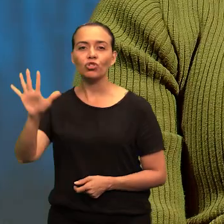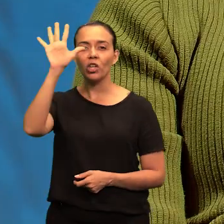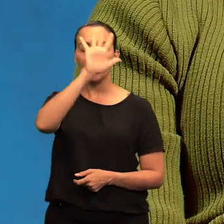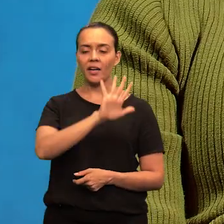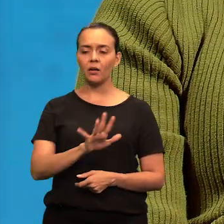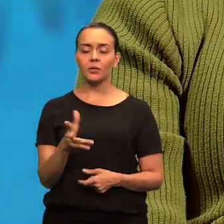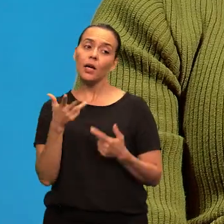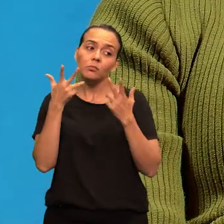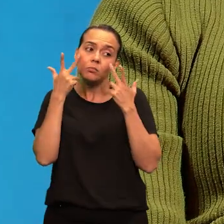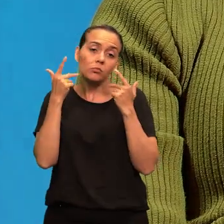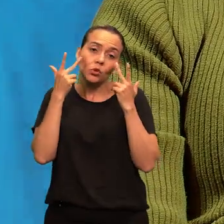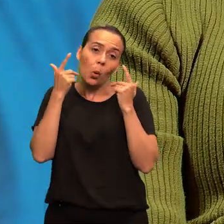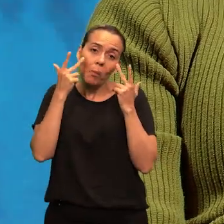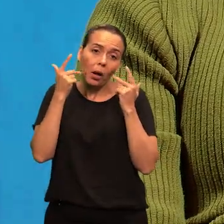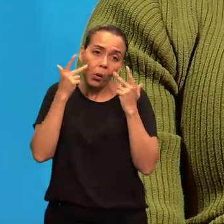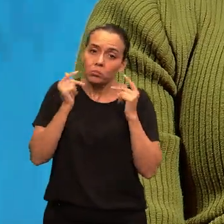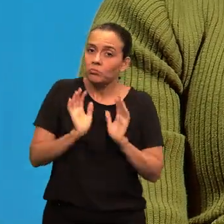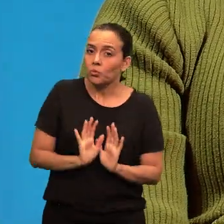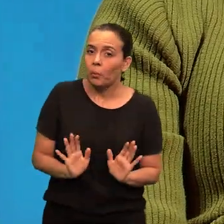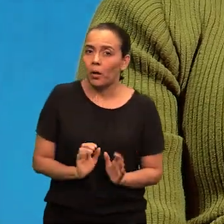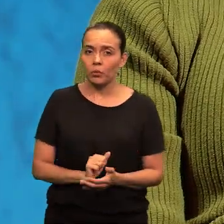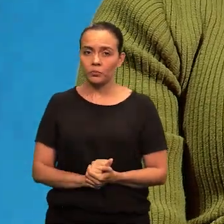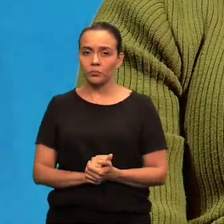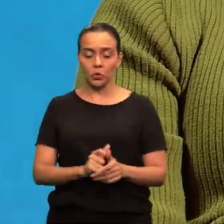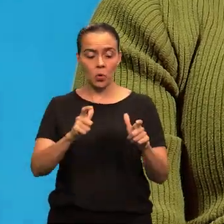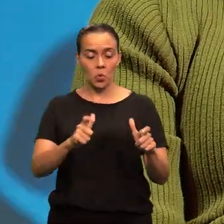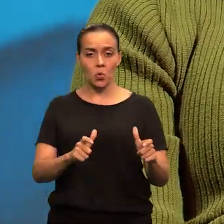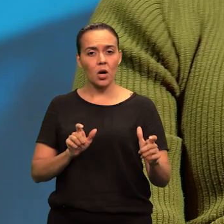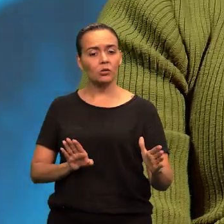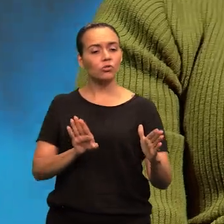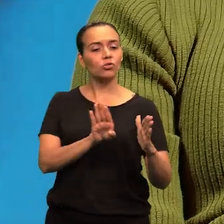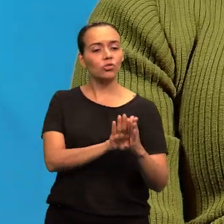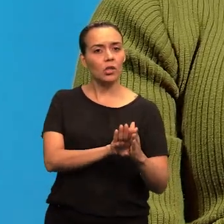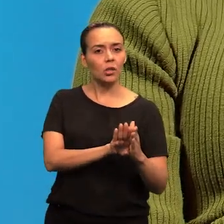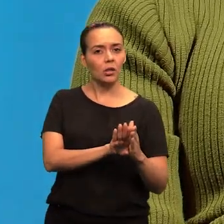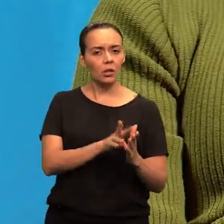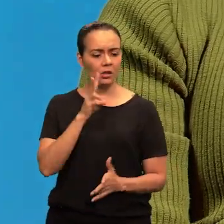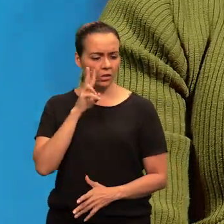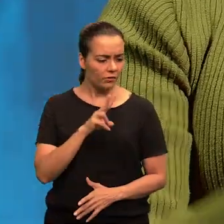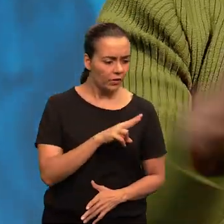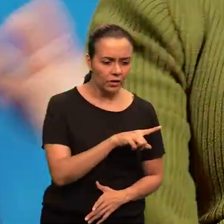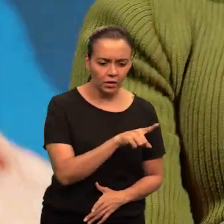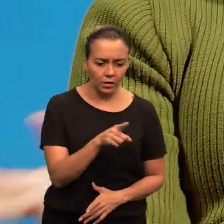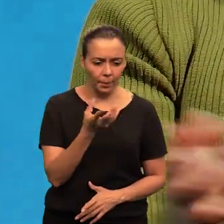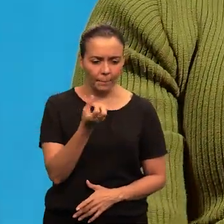A gente achando que é natural chegar nos lugares e só ver pessoas brancas.